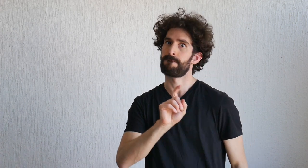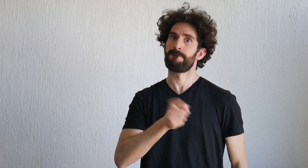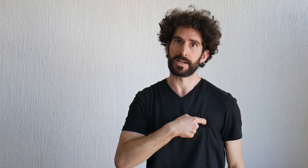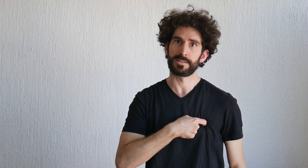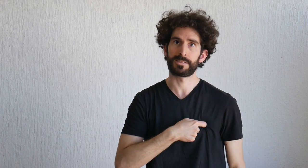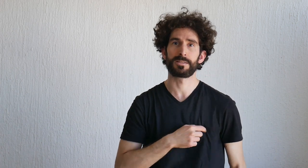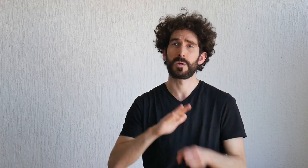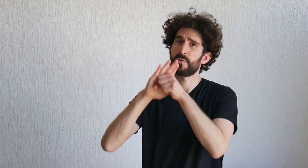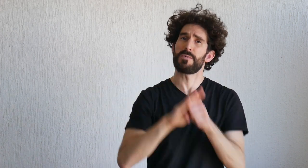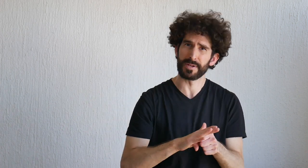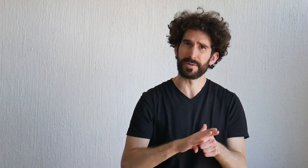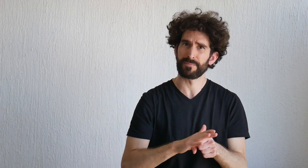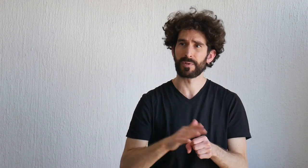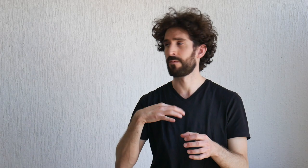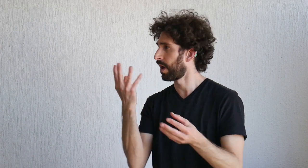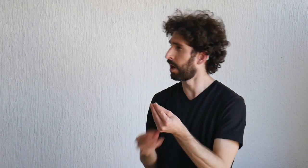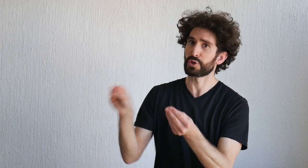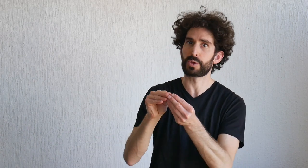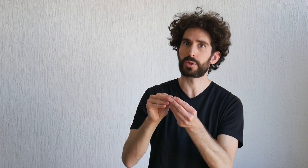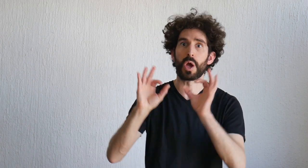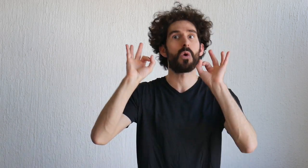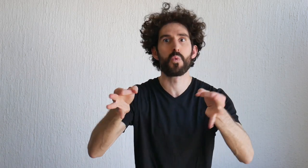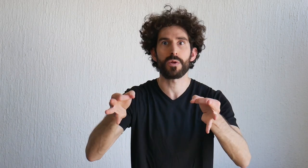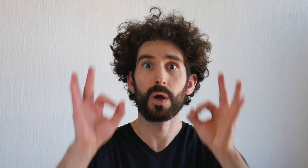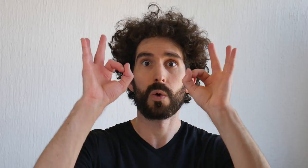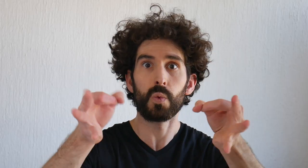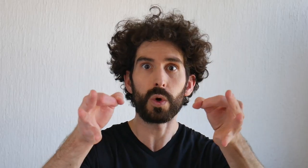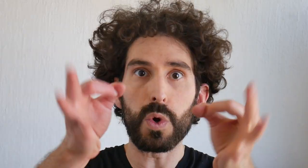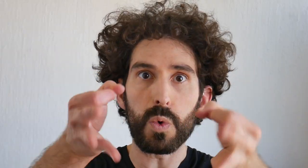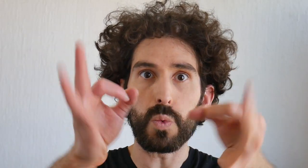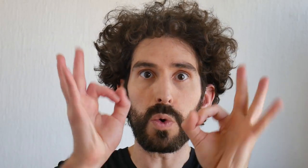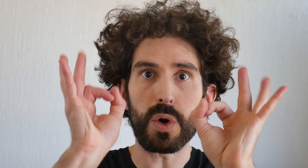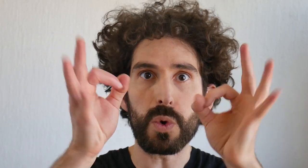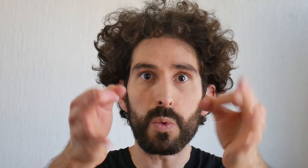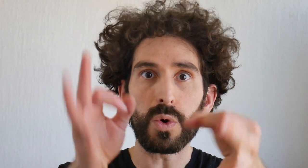C'est vexant et c'est humiliant. Je rajoute : Oui ! Ouiouiouioui !